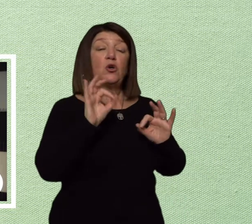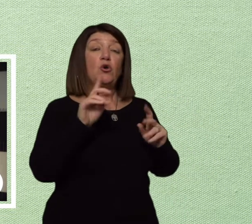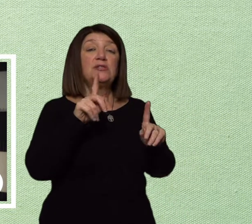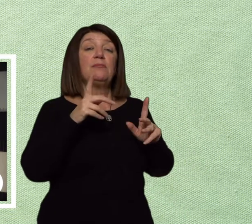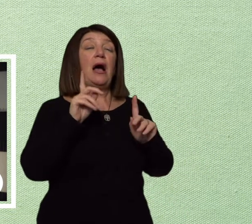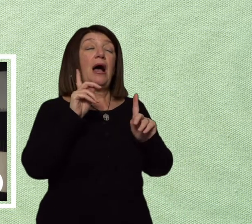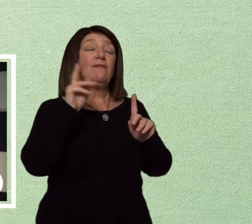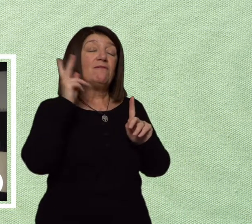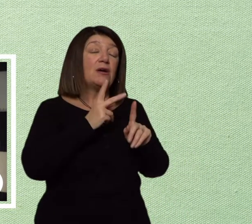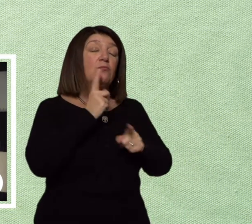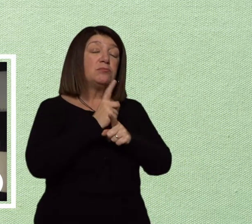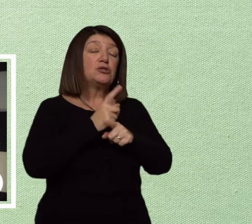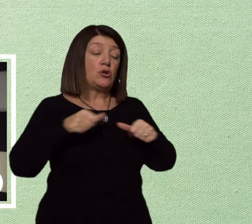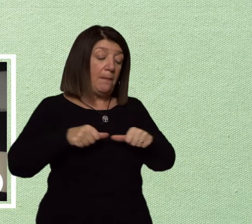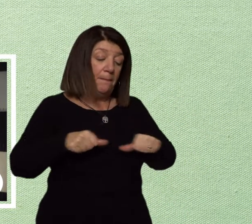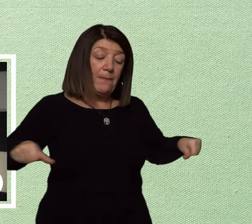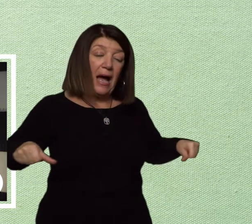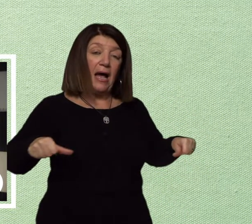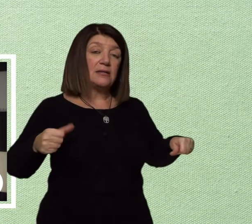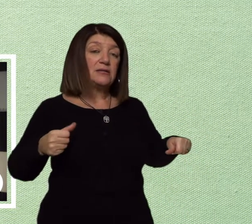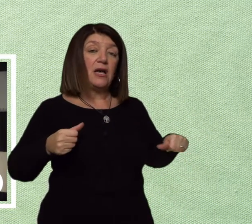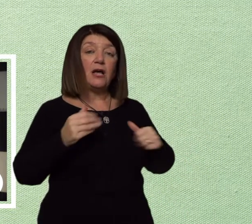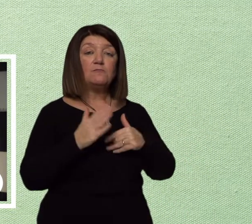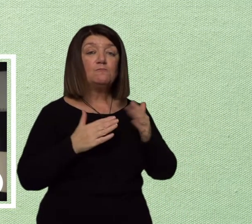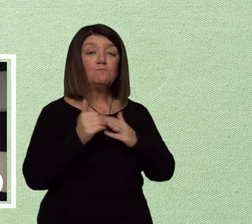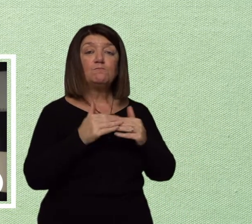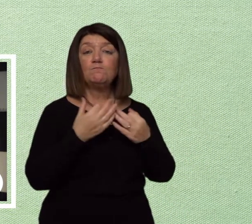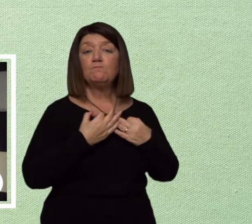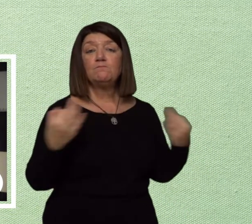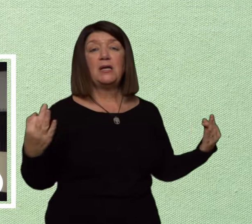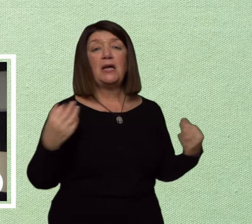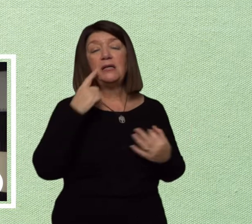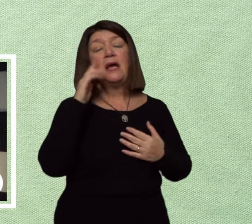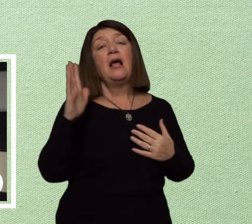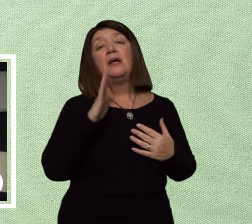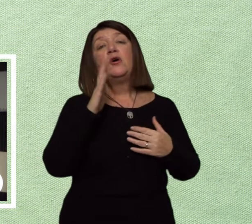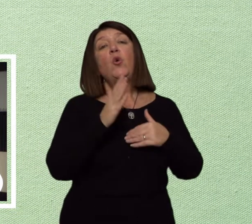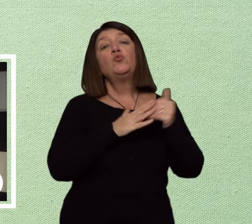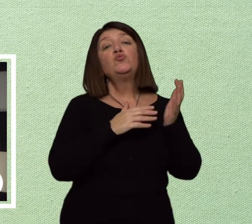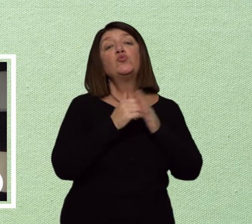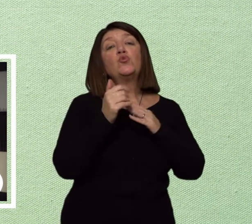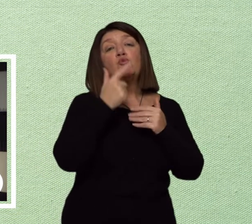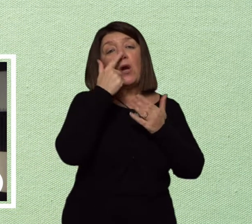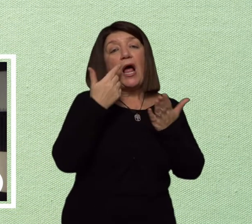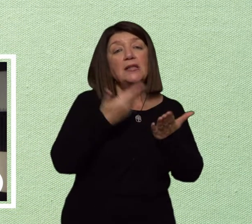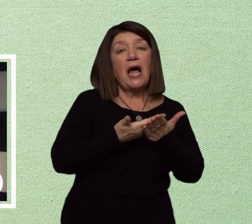delle strutture adeguate, per esempio, un lettino elettrico, per esempio, un sollevatore e con questi